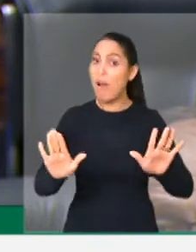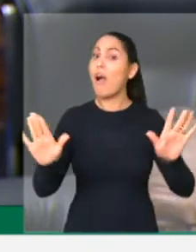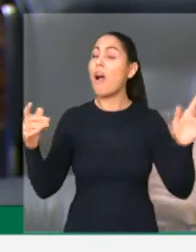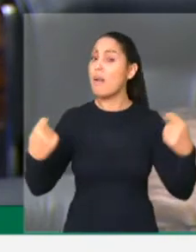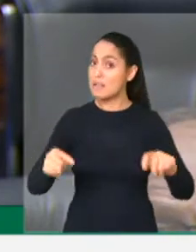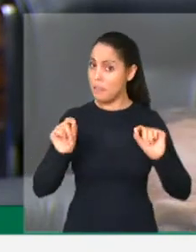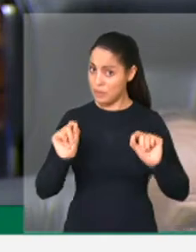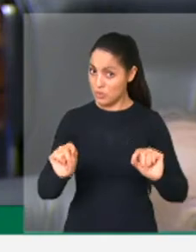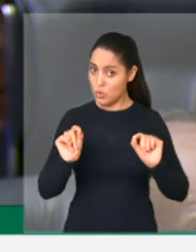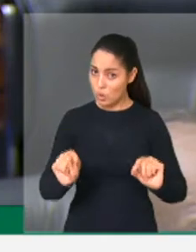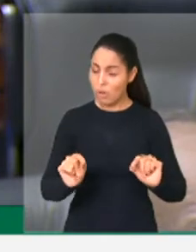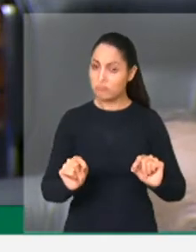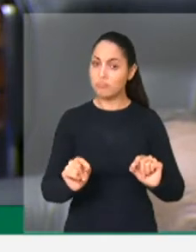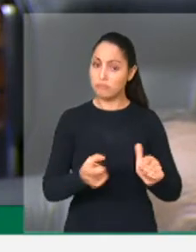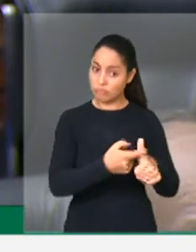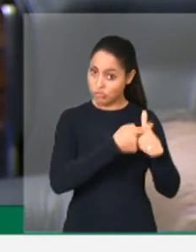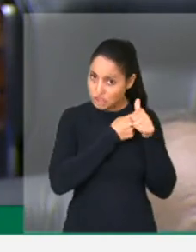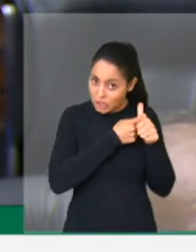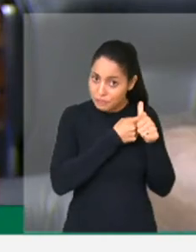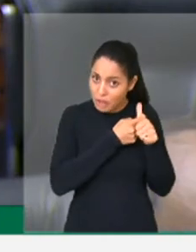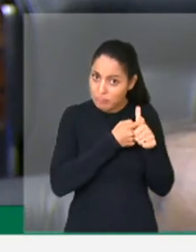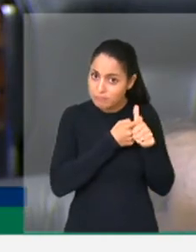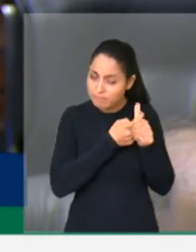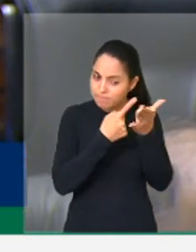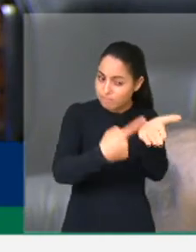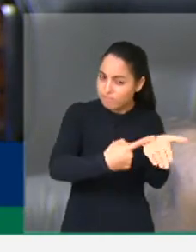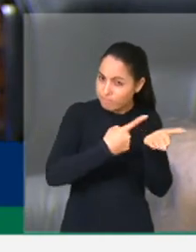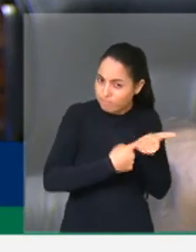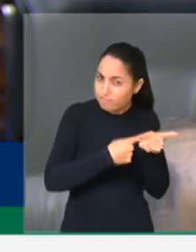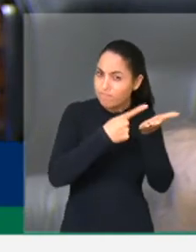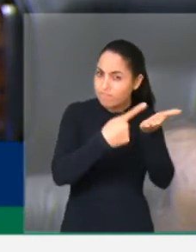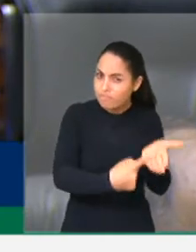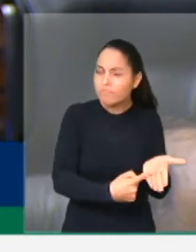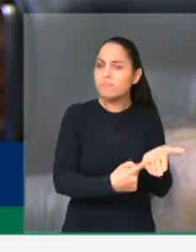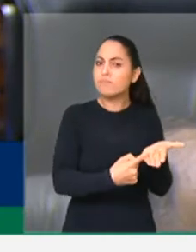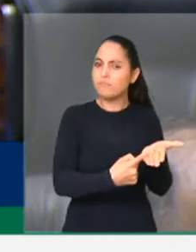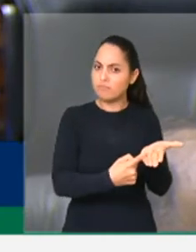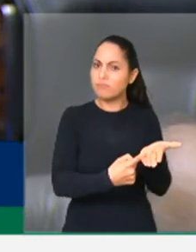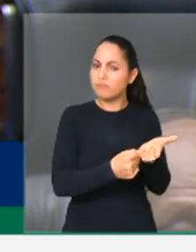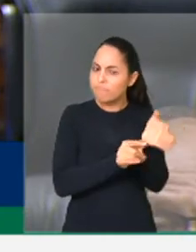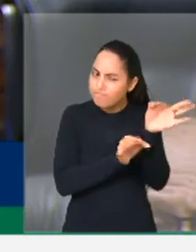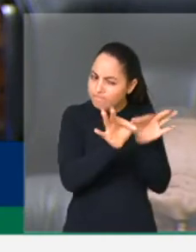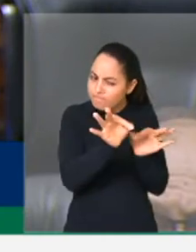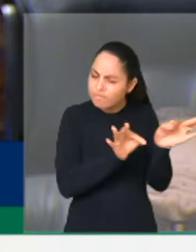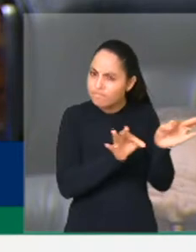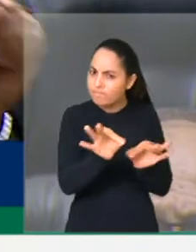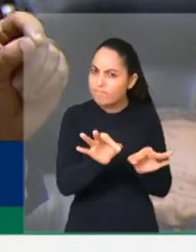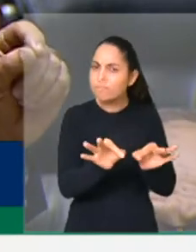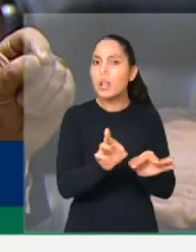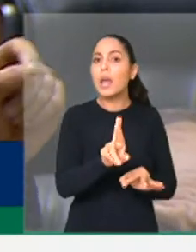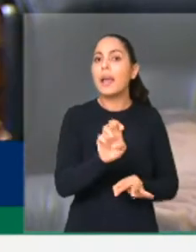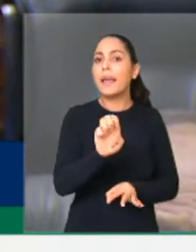ESTÁ O PLV , O PROJETO QUE FOI MODIFICADO NÃO É POSSÍVEL NÓS CRIARMOS UMA SITUAÇÃO EM QUE OS FUNDOS